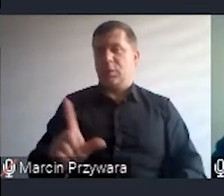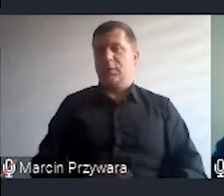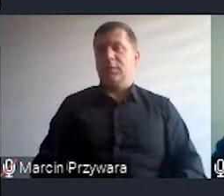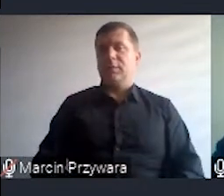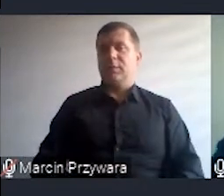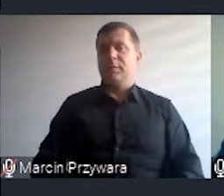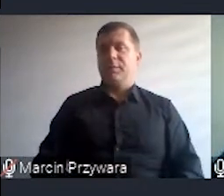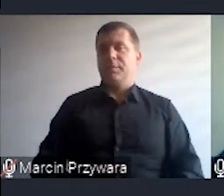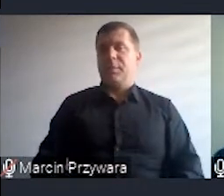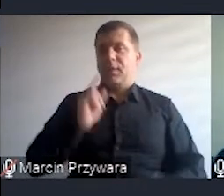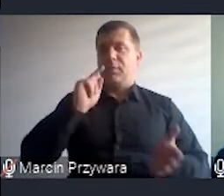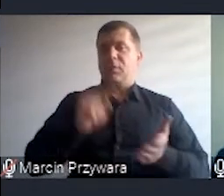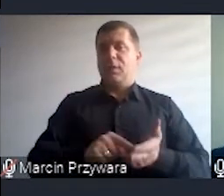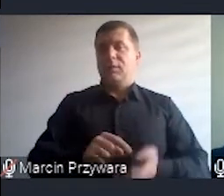No właśnie.